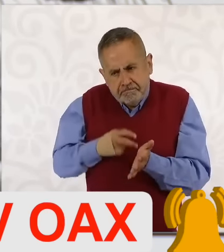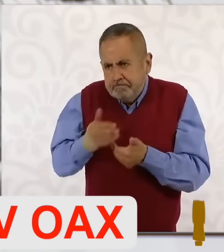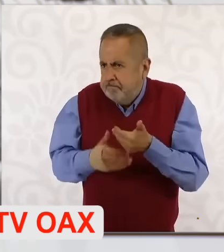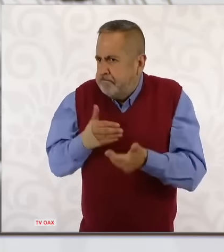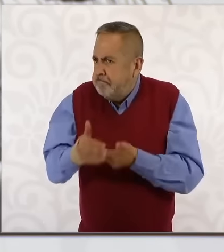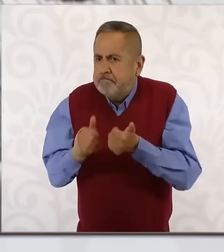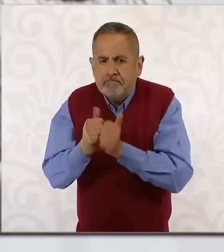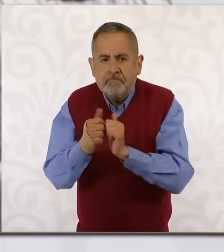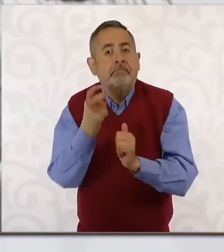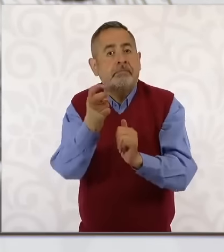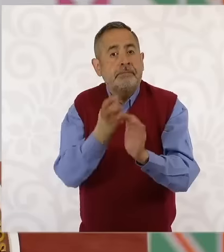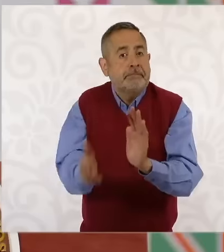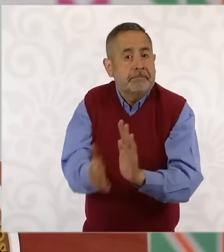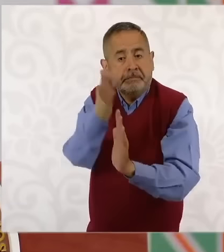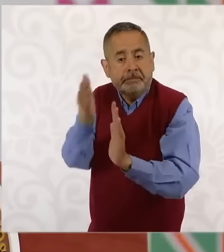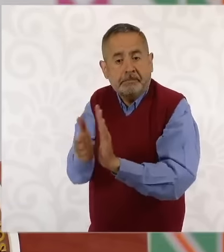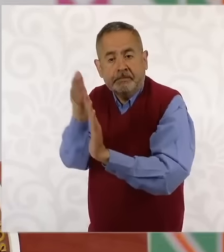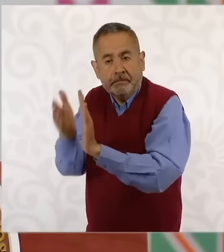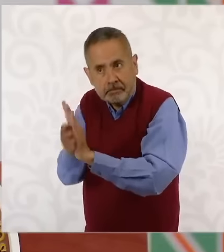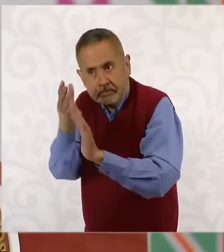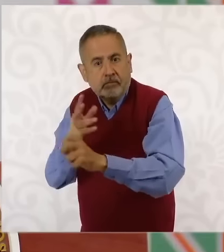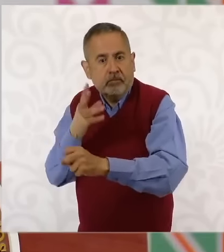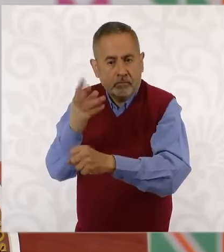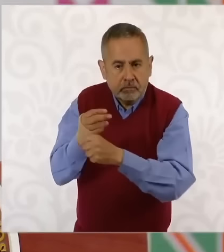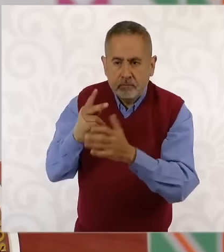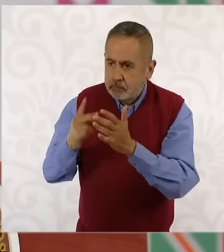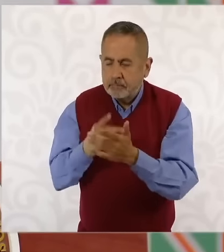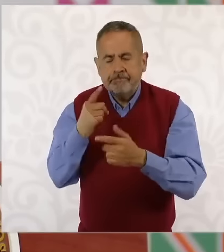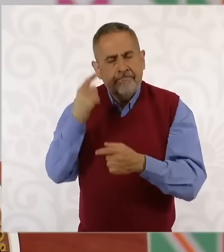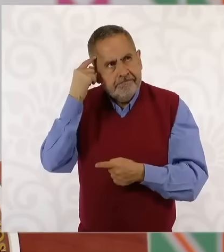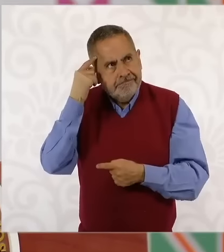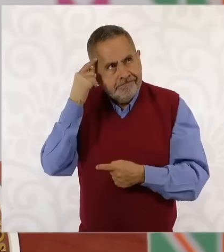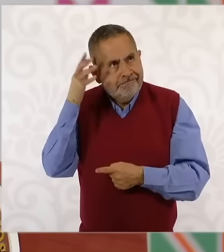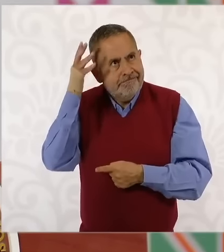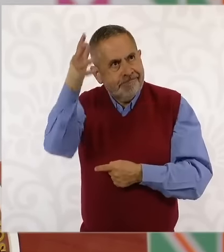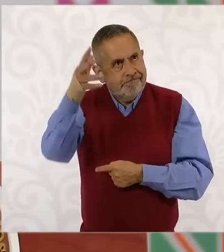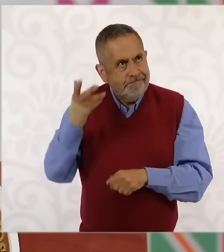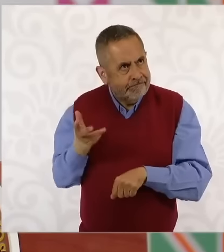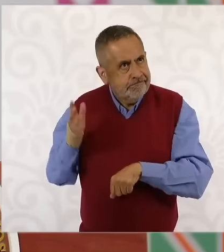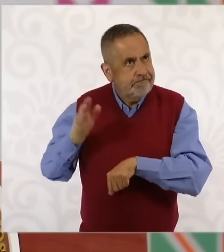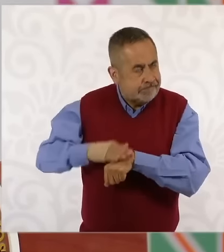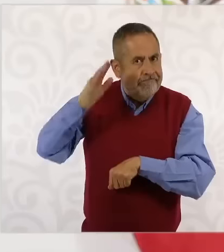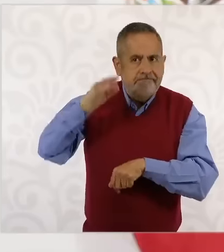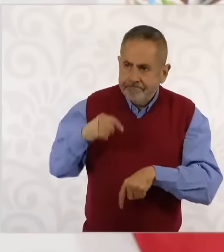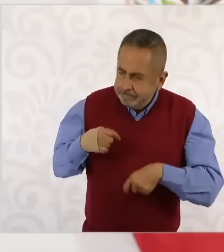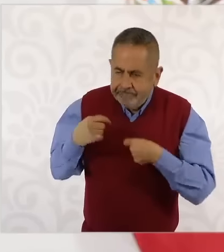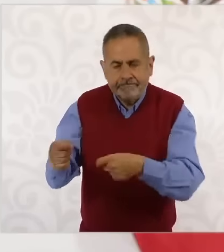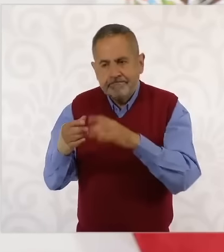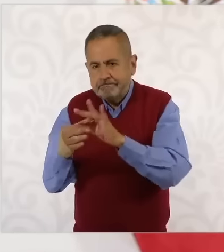reconstrucción, sino el cuarto punto, todo lo que tenemos que hacer hacia delante y el mejoramiento